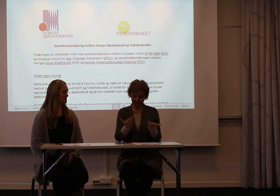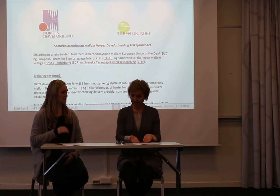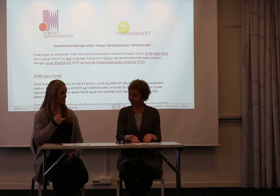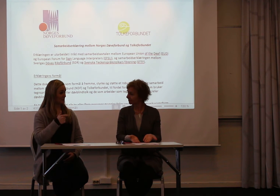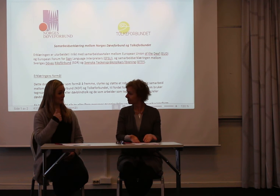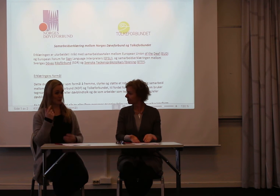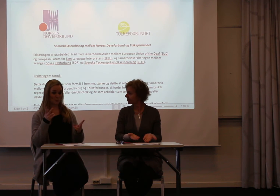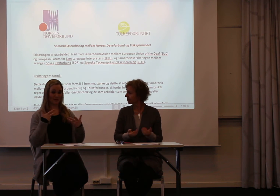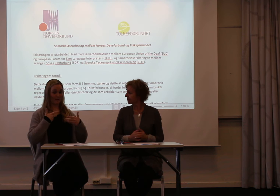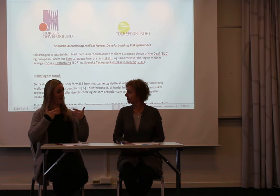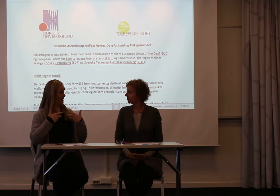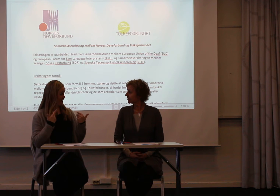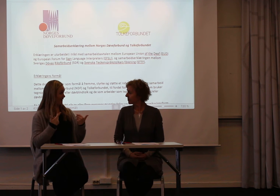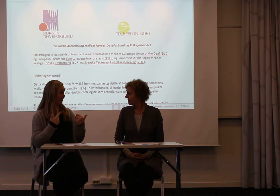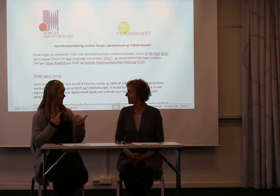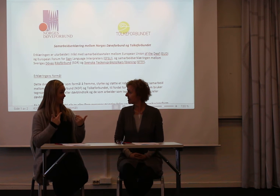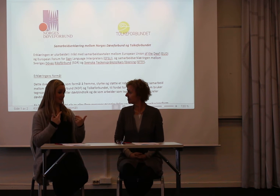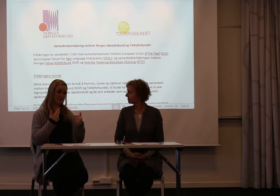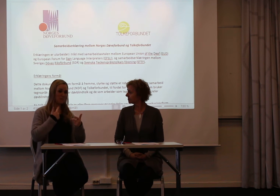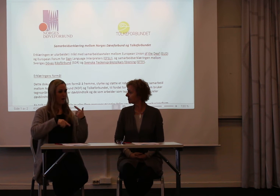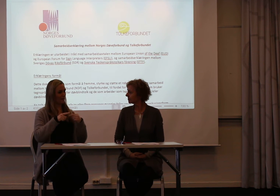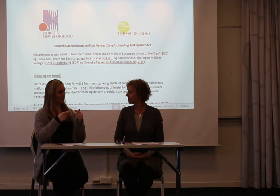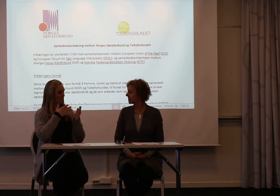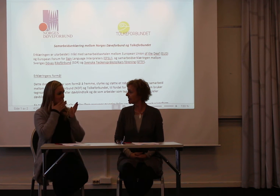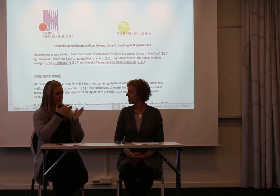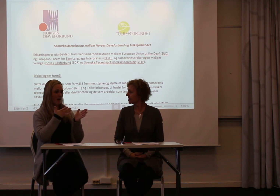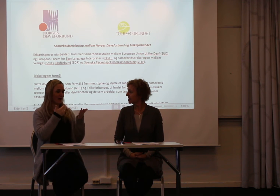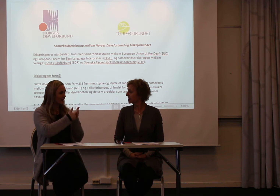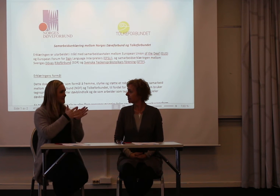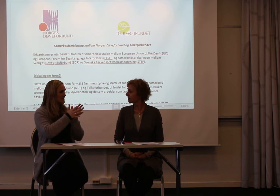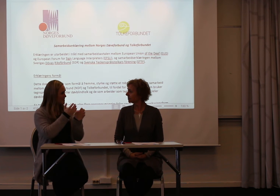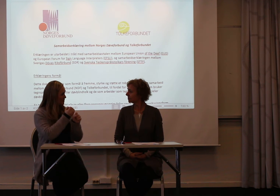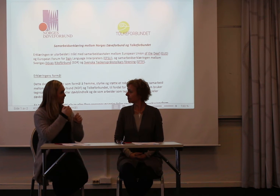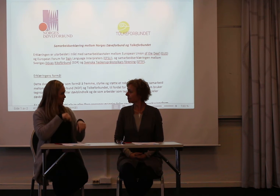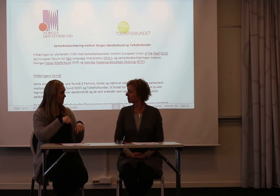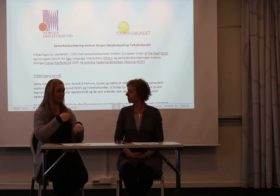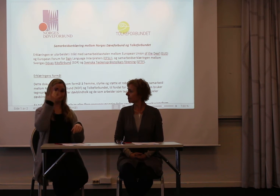Vi er også glad for å få et godt og nært samarbeid med Norges Døveforbund igjen.